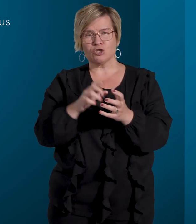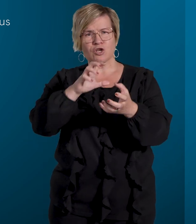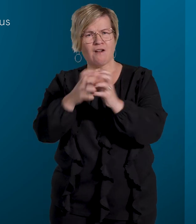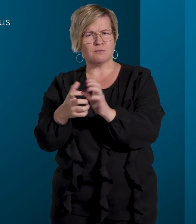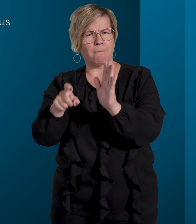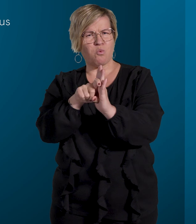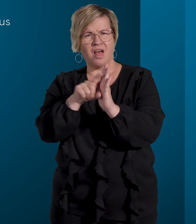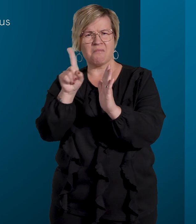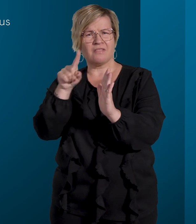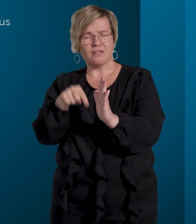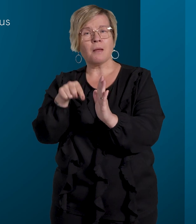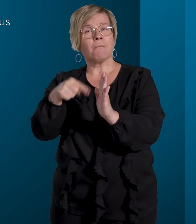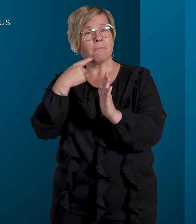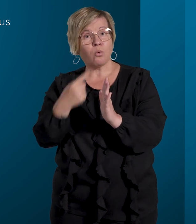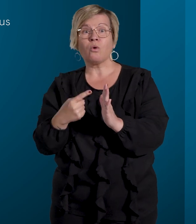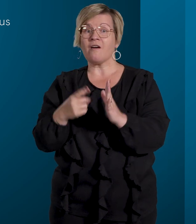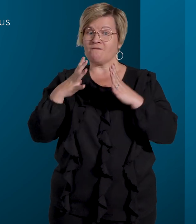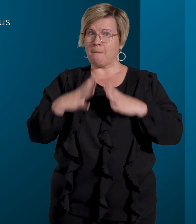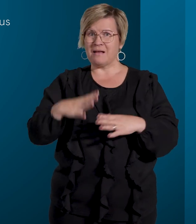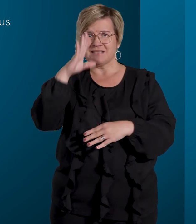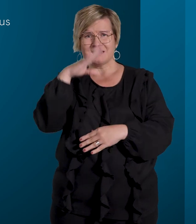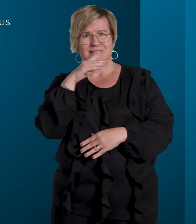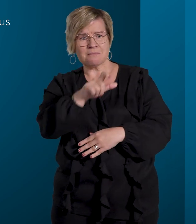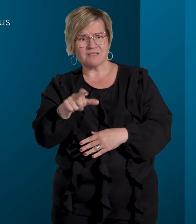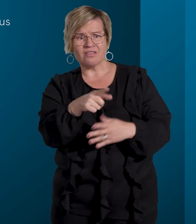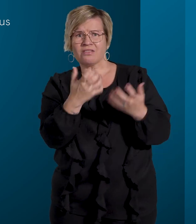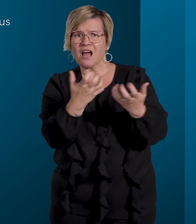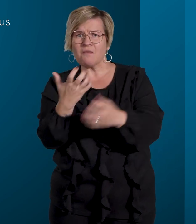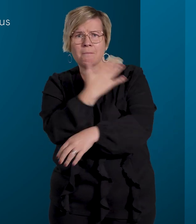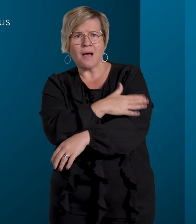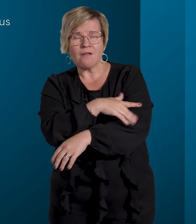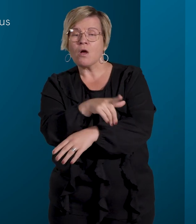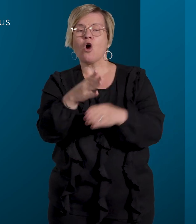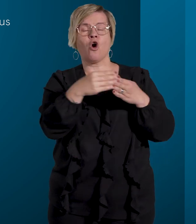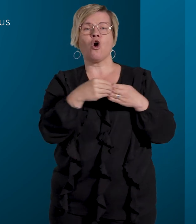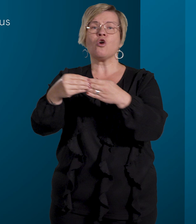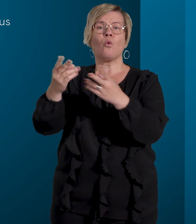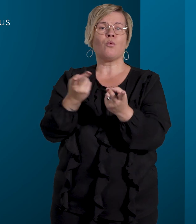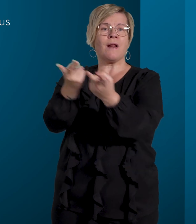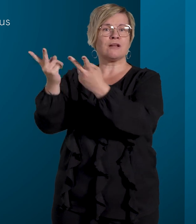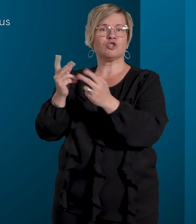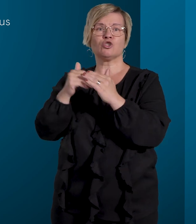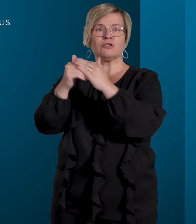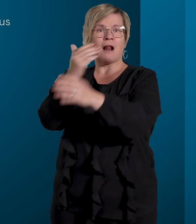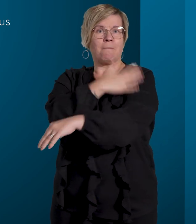Soveltamispykälä ohjaisi vammaisia ihmisiä - hyvin vahvasti yleisiin sosiaalipalveluihin, -